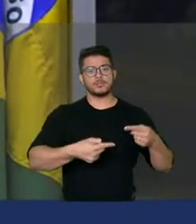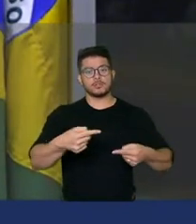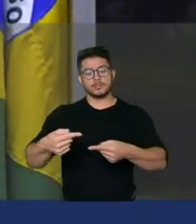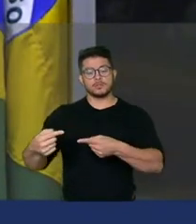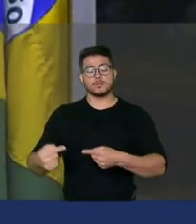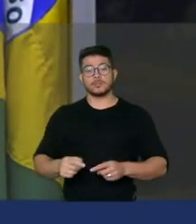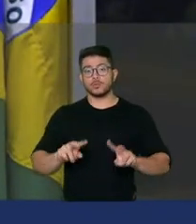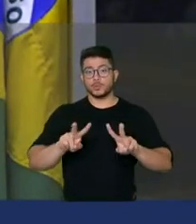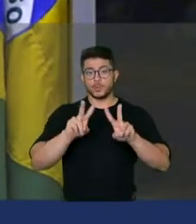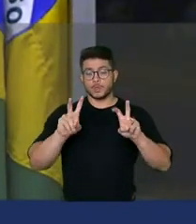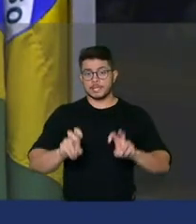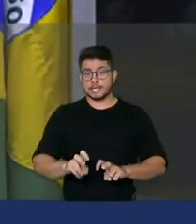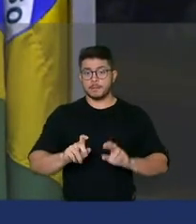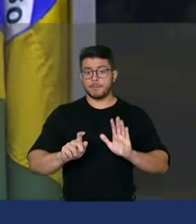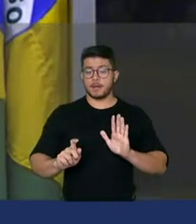DE, DEPOIS DE... DE DISCUTIR, DISCUTINDO AS QUESTÕES